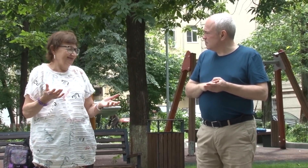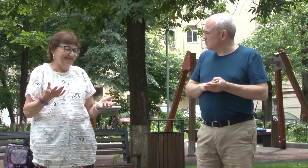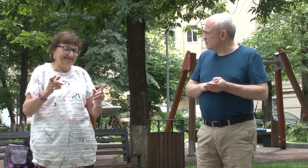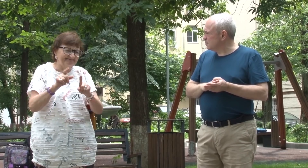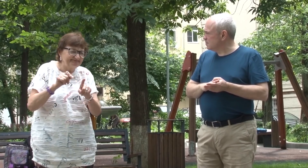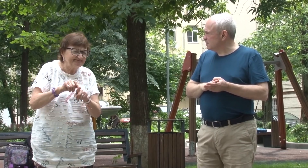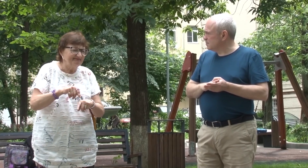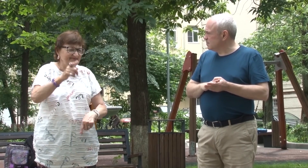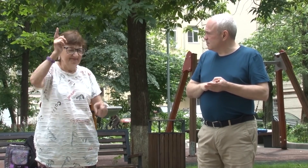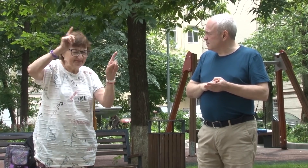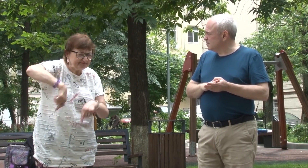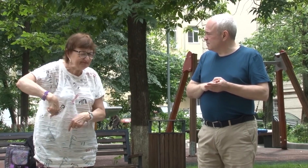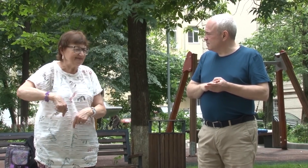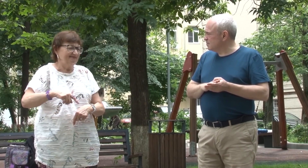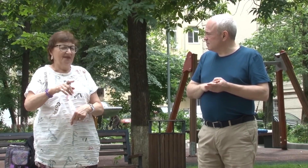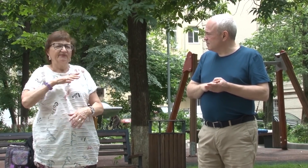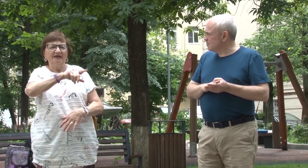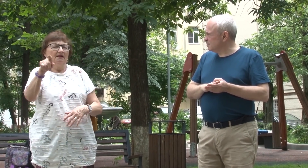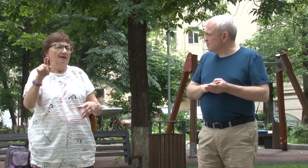Шеф следил за «базаром», угрожал, чтобы не тянули.